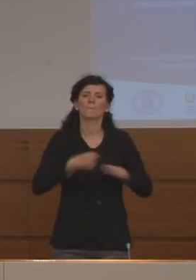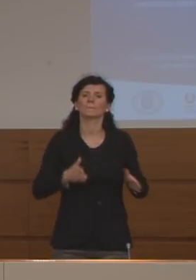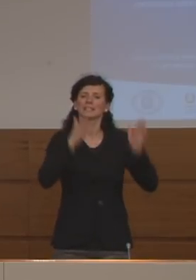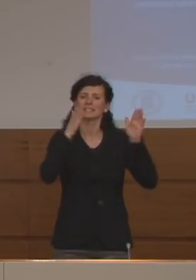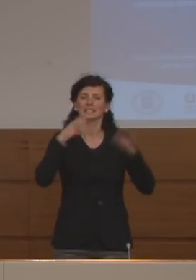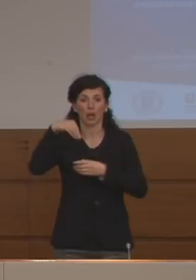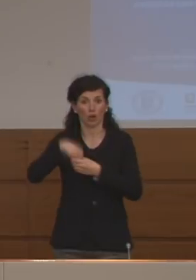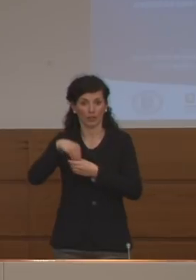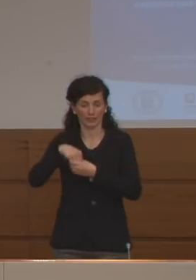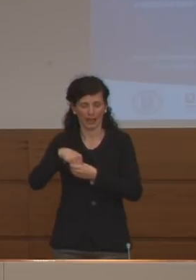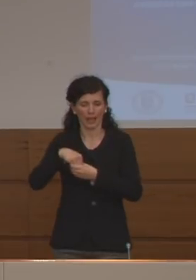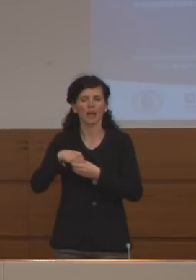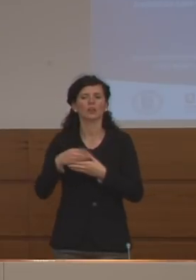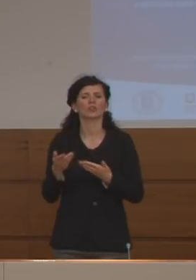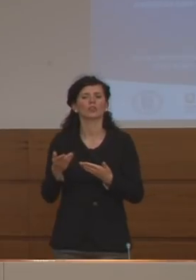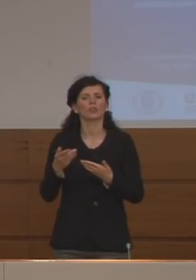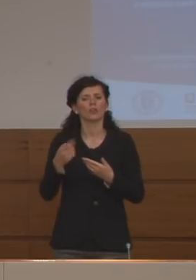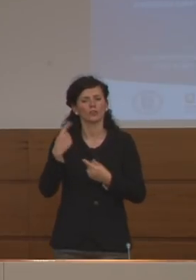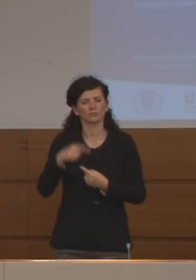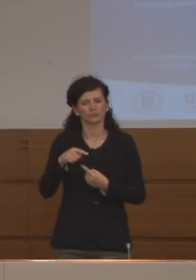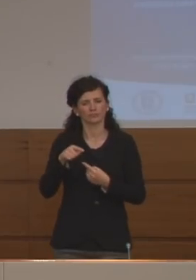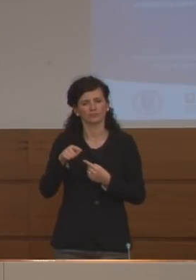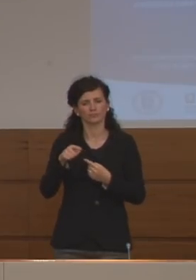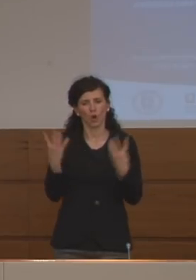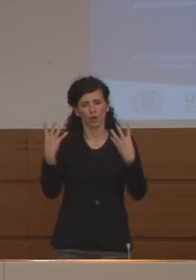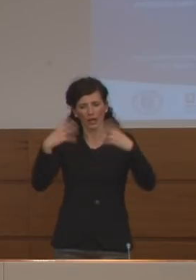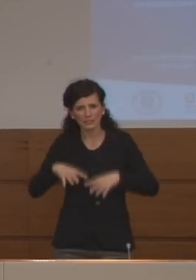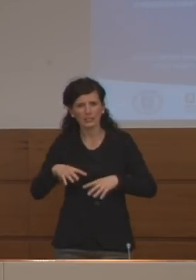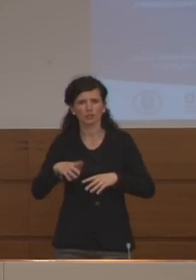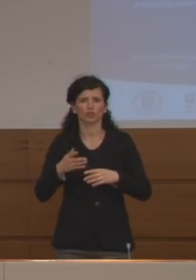i quali, anche a livello territoriale quindi le polizie municipali, tutti